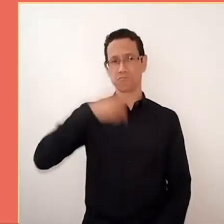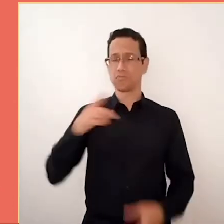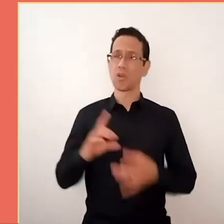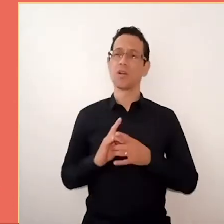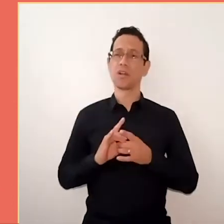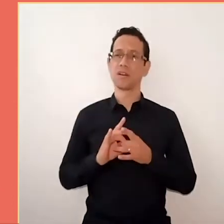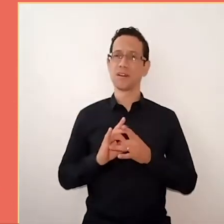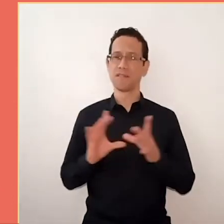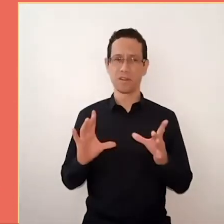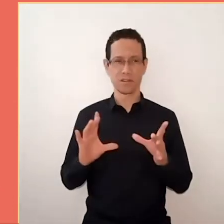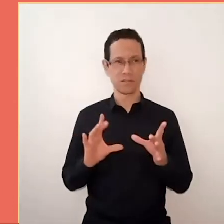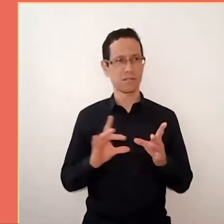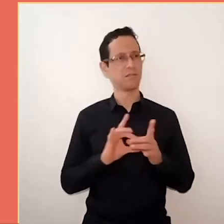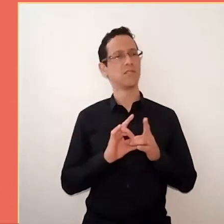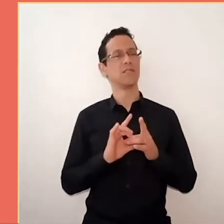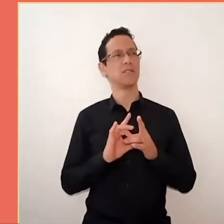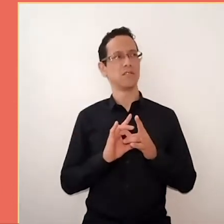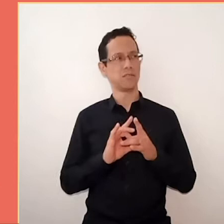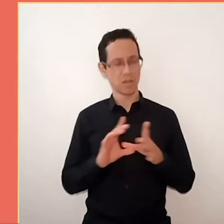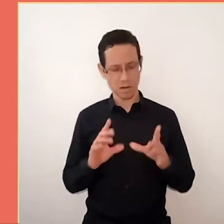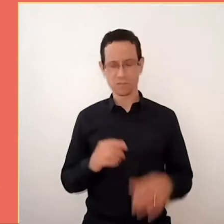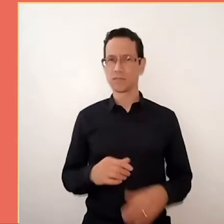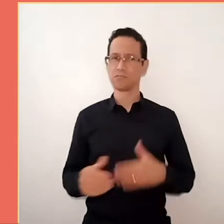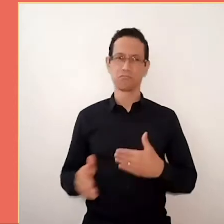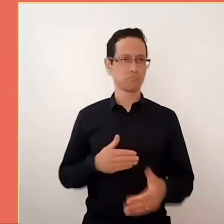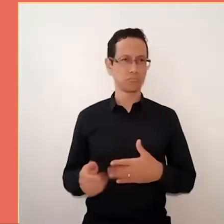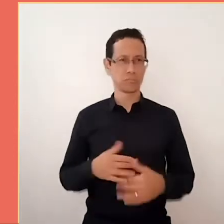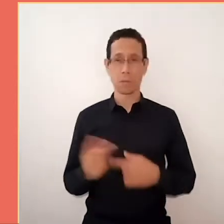uma vez que não são cuidadas pelo Estado,